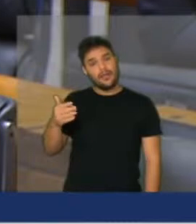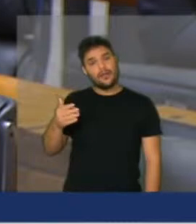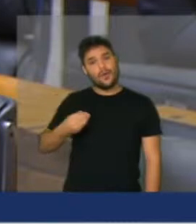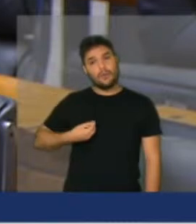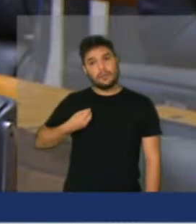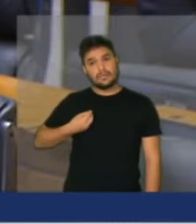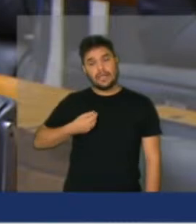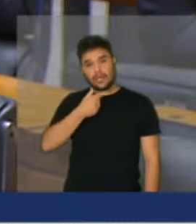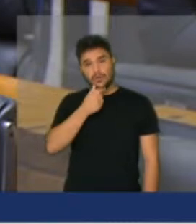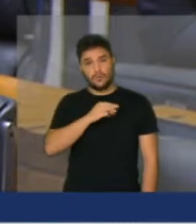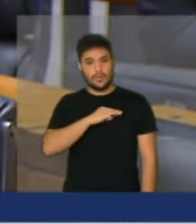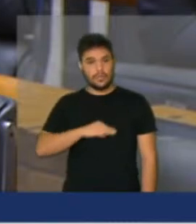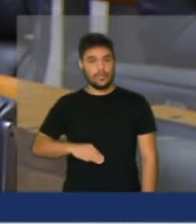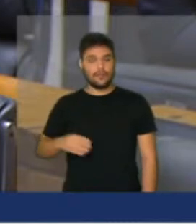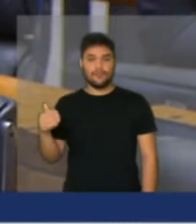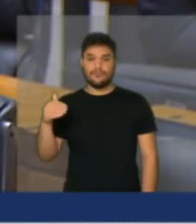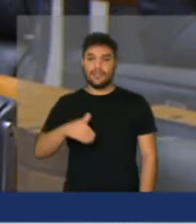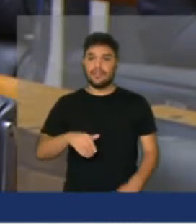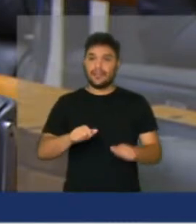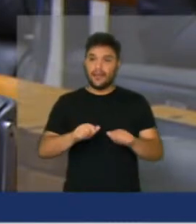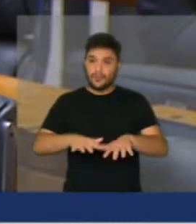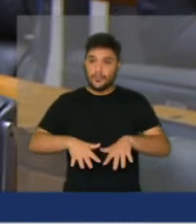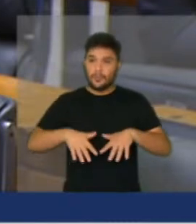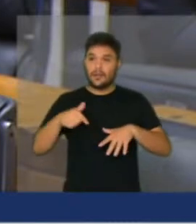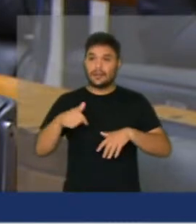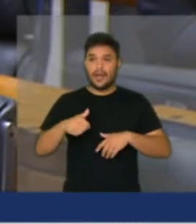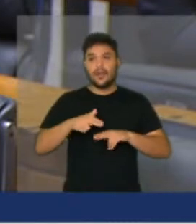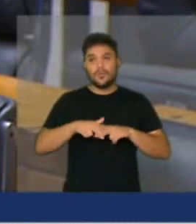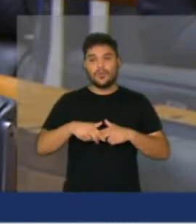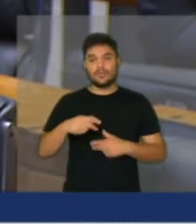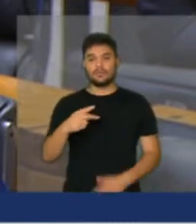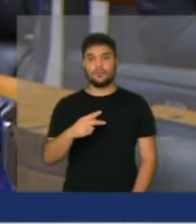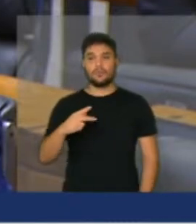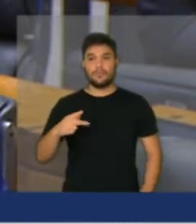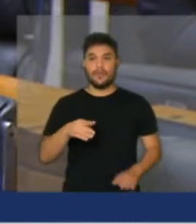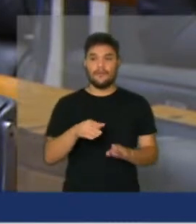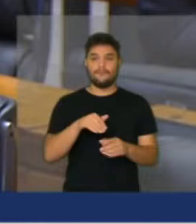GUEDES AQUI NESTE PLENÁRIO, PROGRAMO CISTOS ORIENTA O VOTO